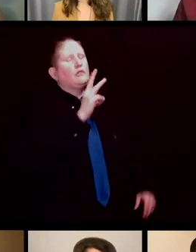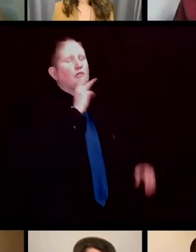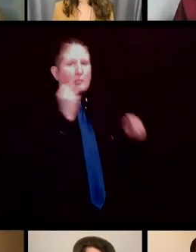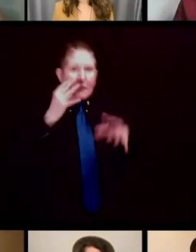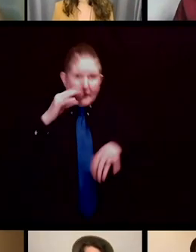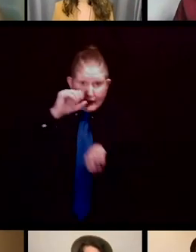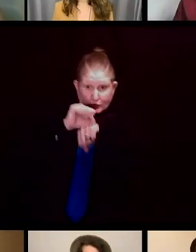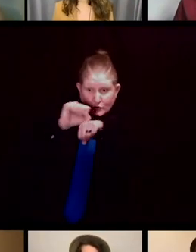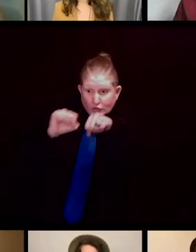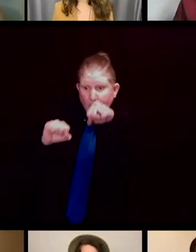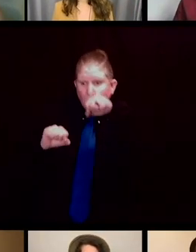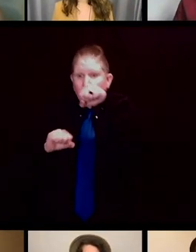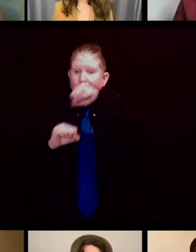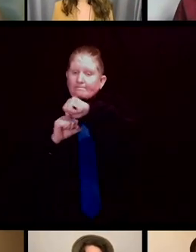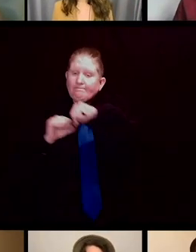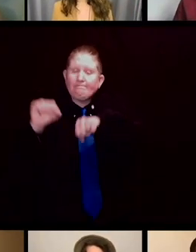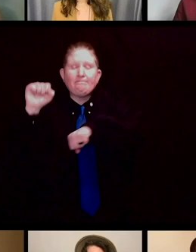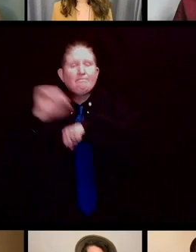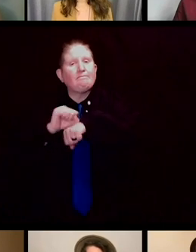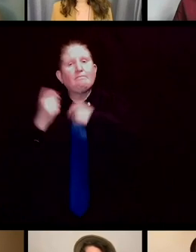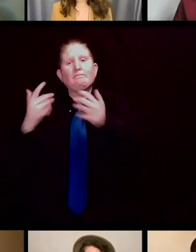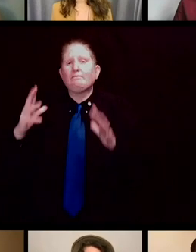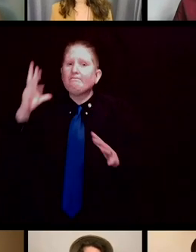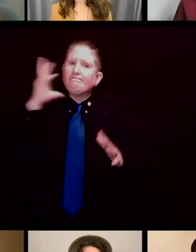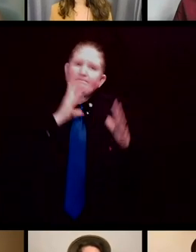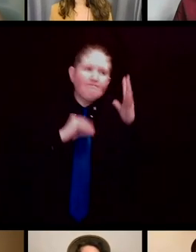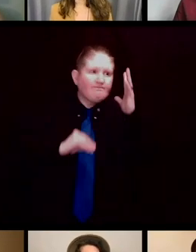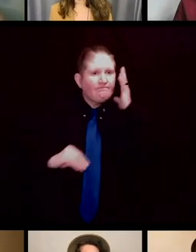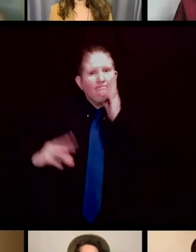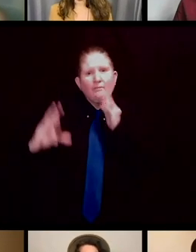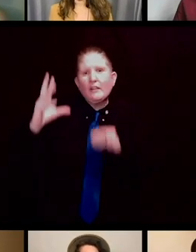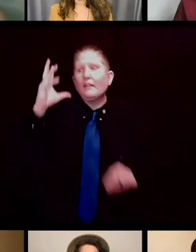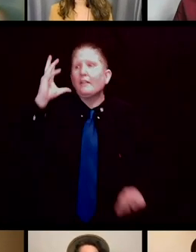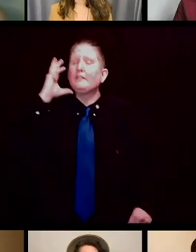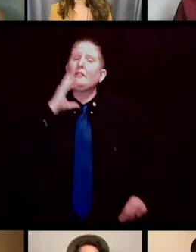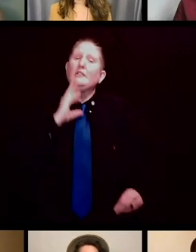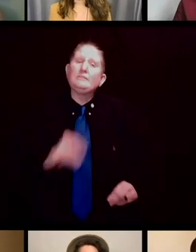Demasiadas rocas, demasiadas piedras y he tenido